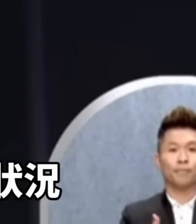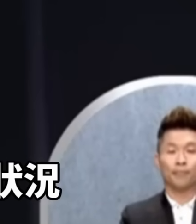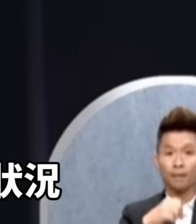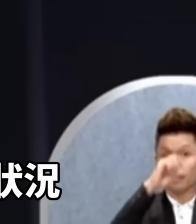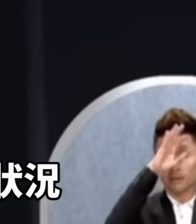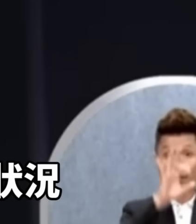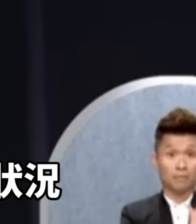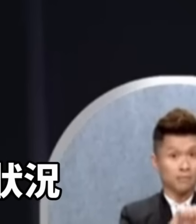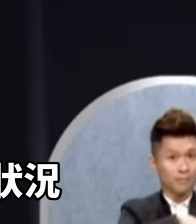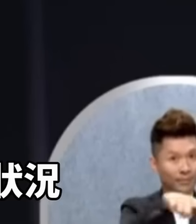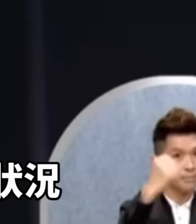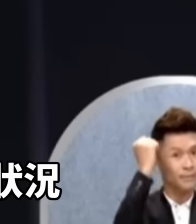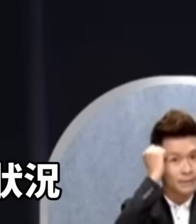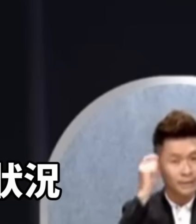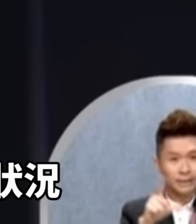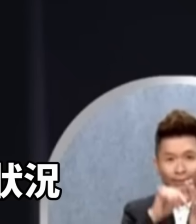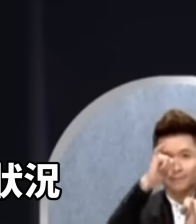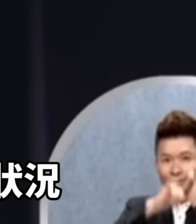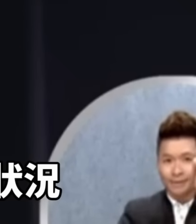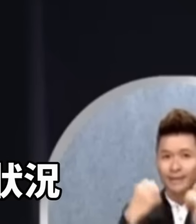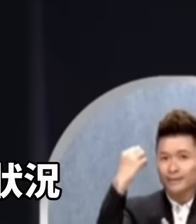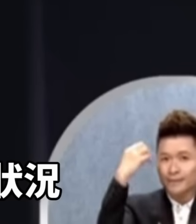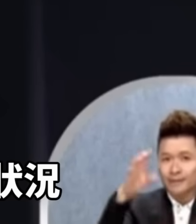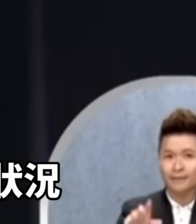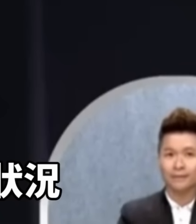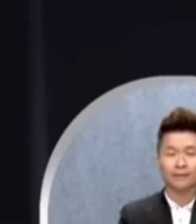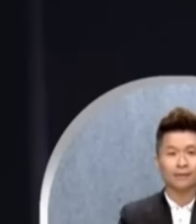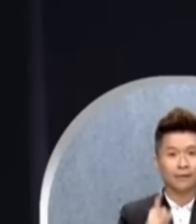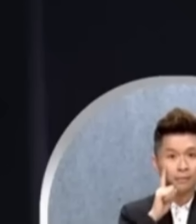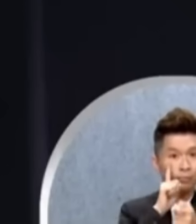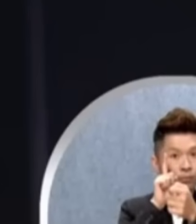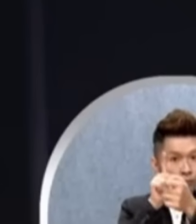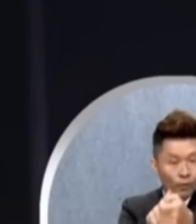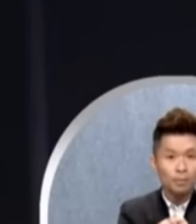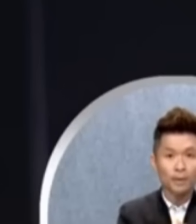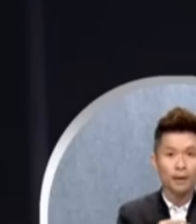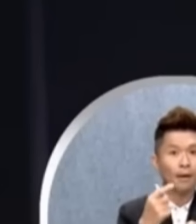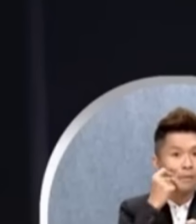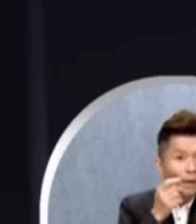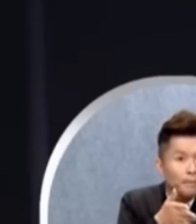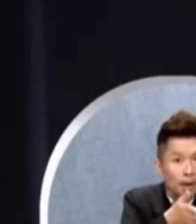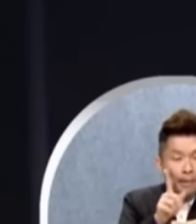我們必須隨著時代 隨著目標 隨著狀況 隨著挑戰 我們要有所調整